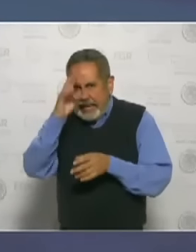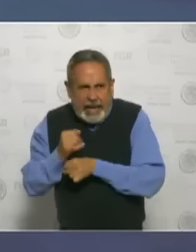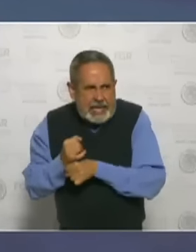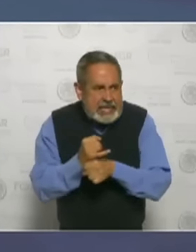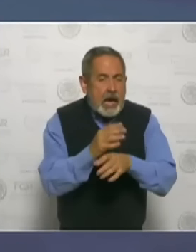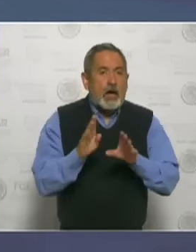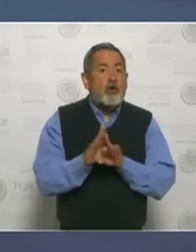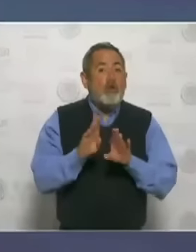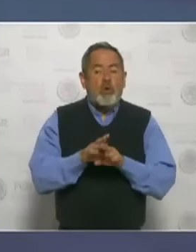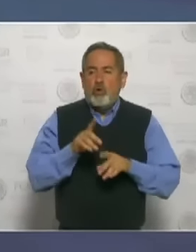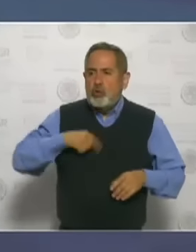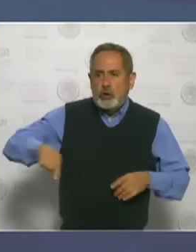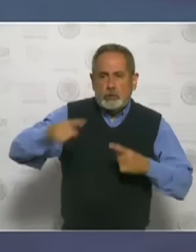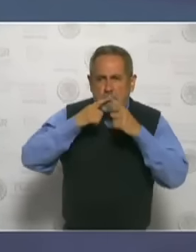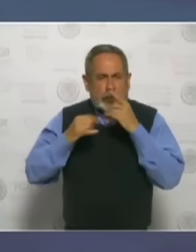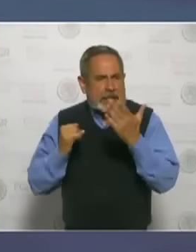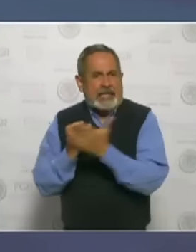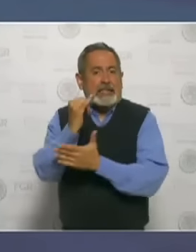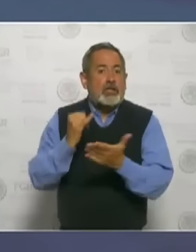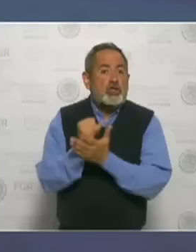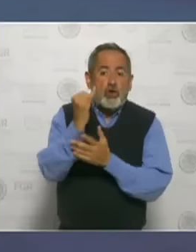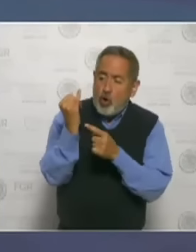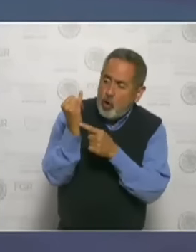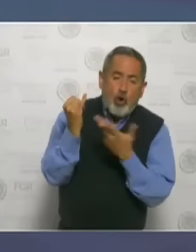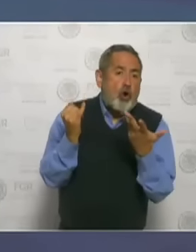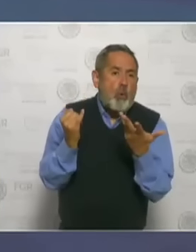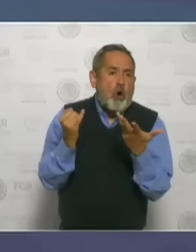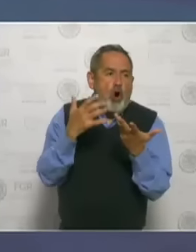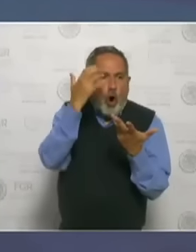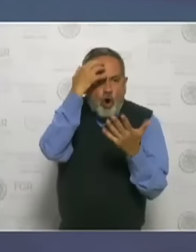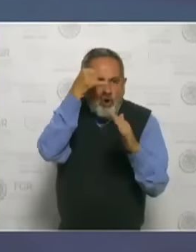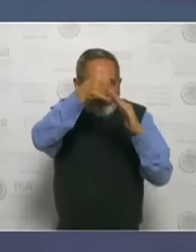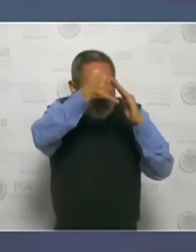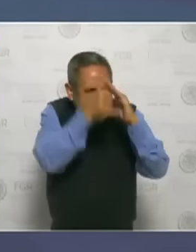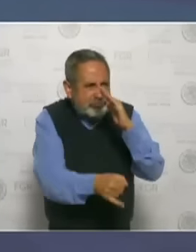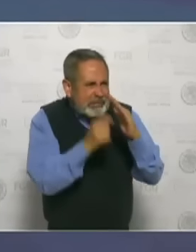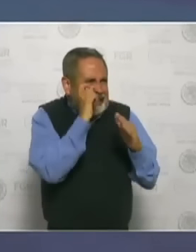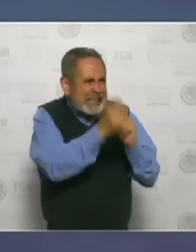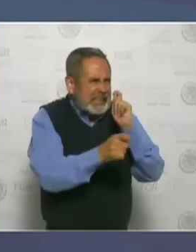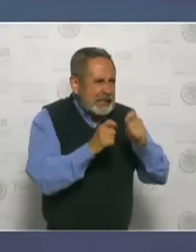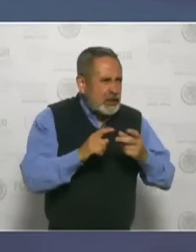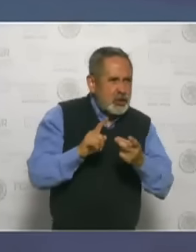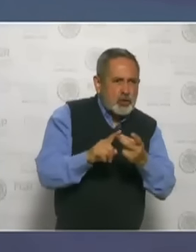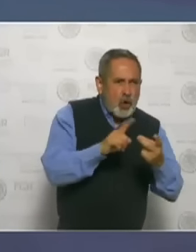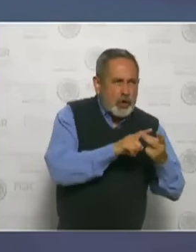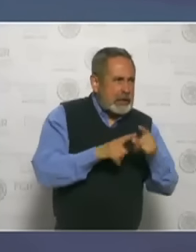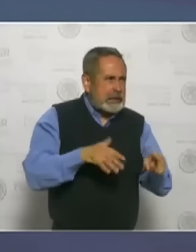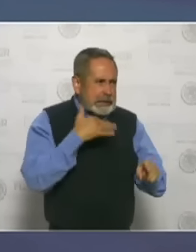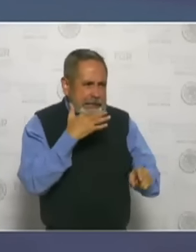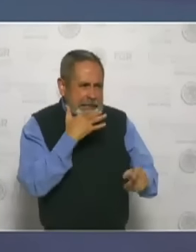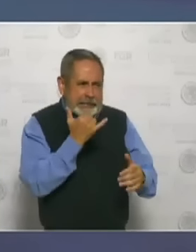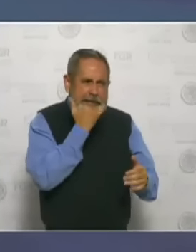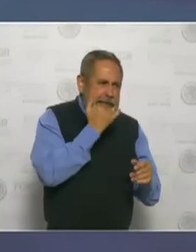toma de decisiones fundamentada en el conocimiento profundo de las amenazas, los perfiles criminales